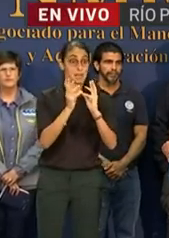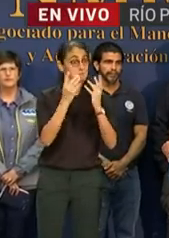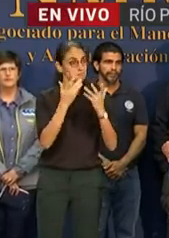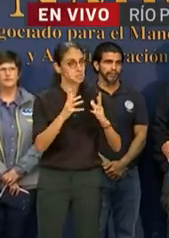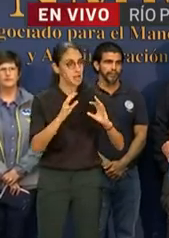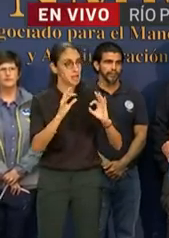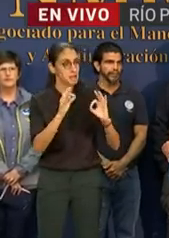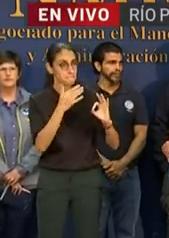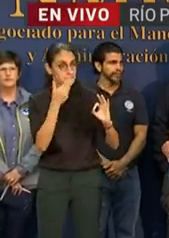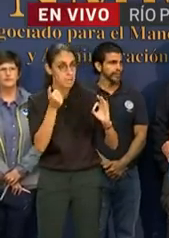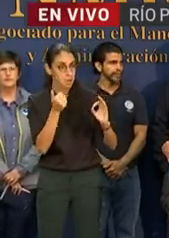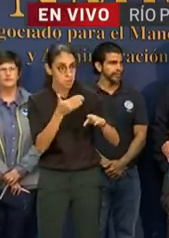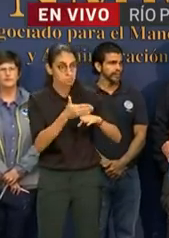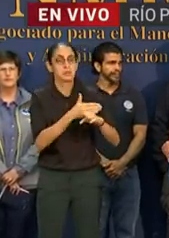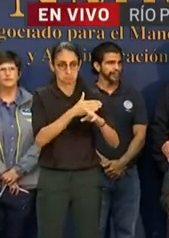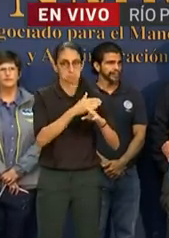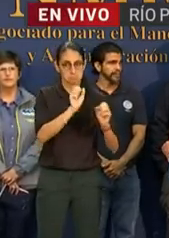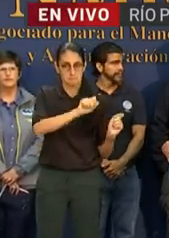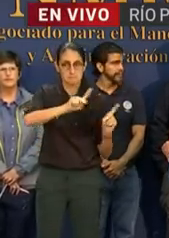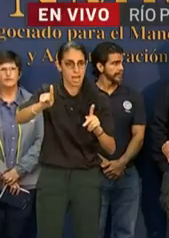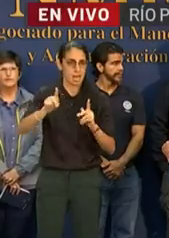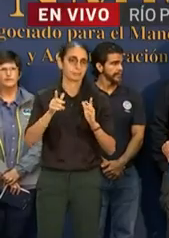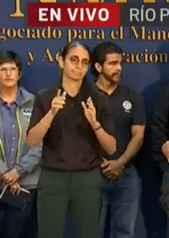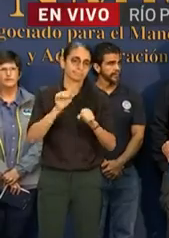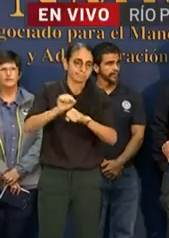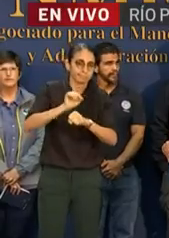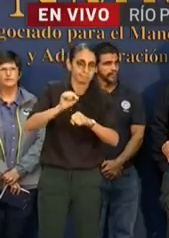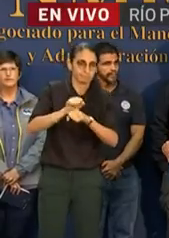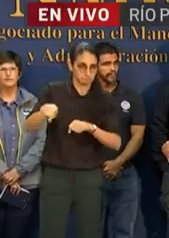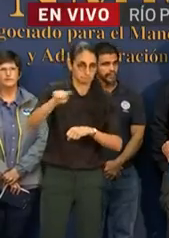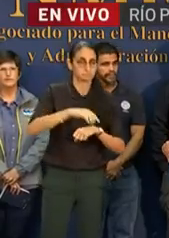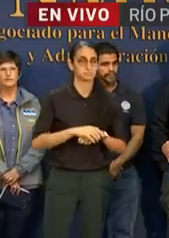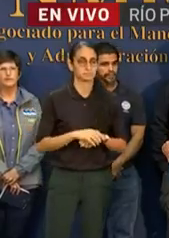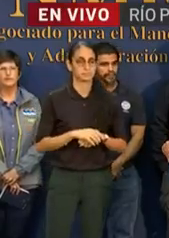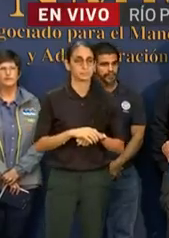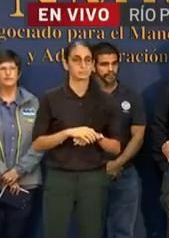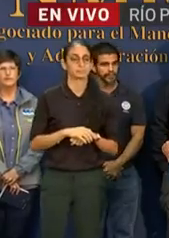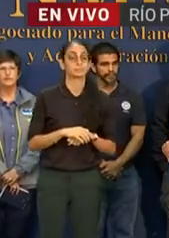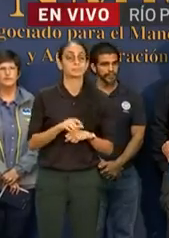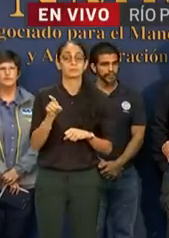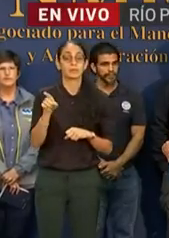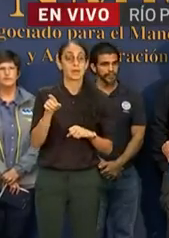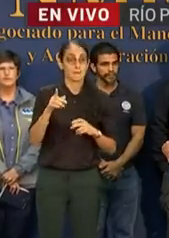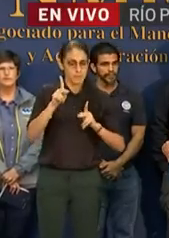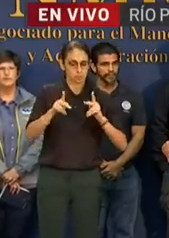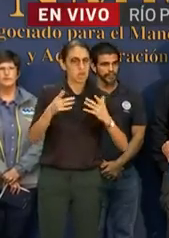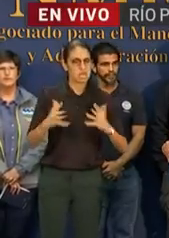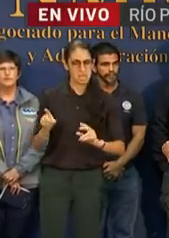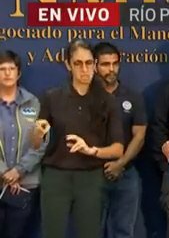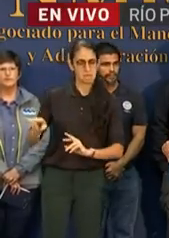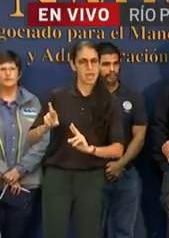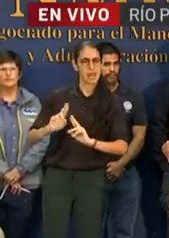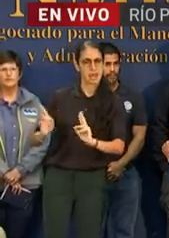REGRESANDO A SUS PUESTOS DE